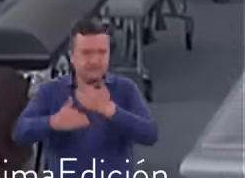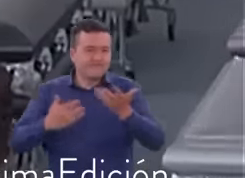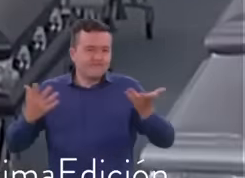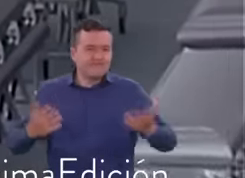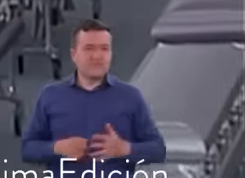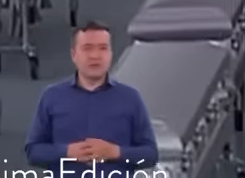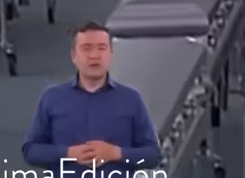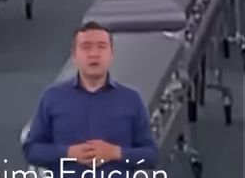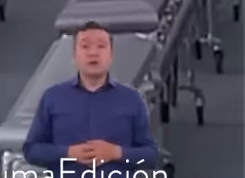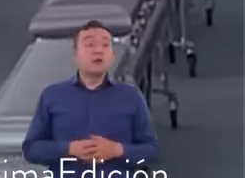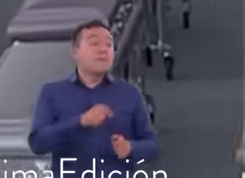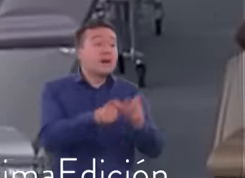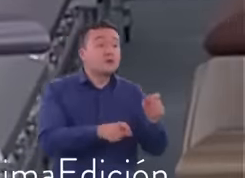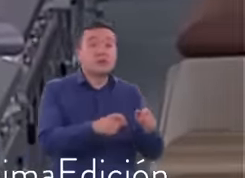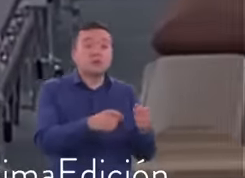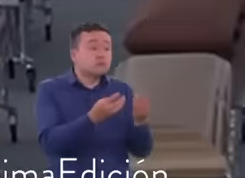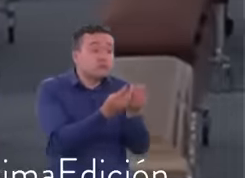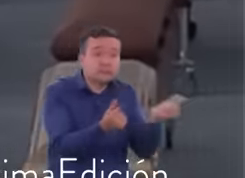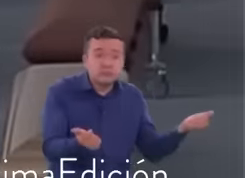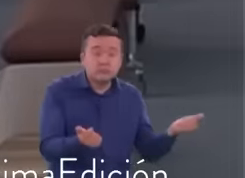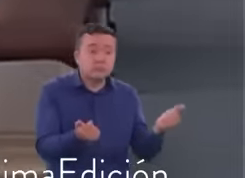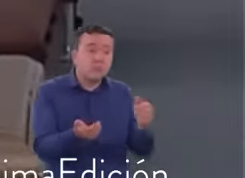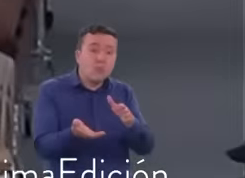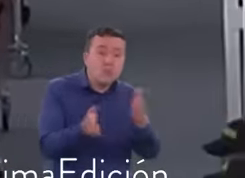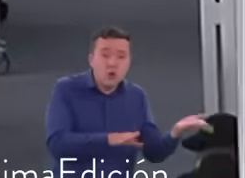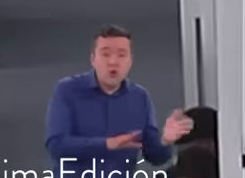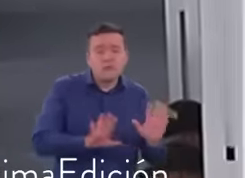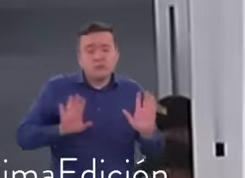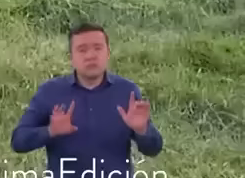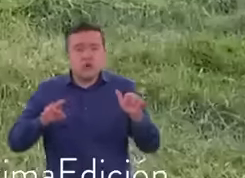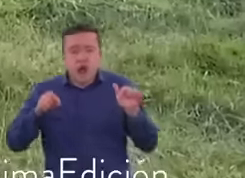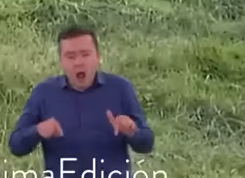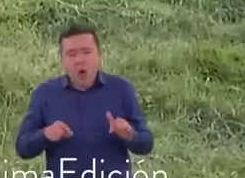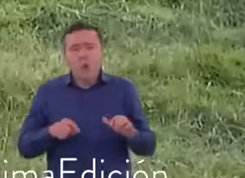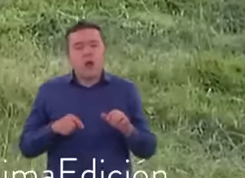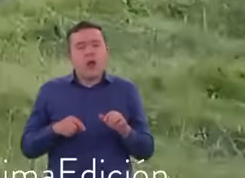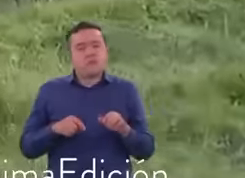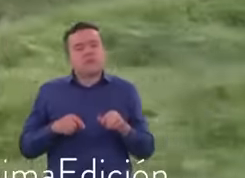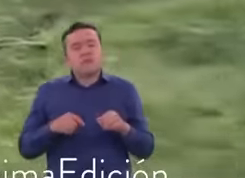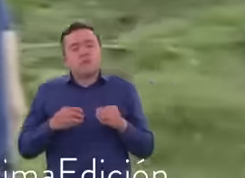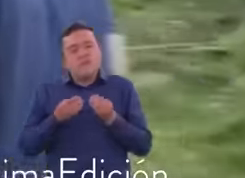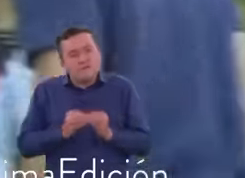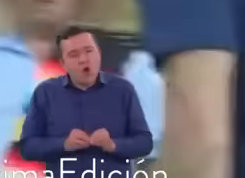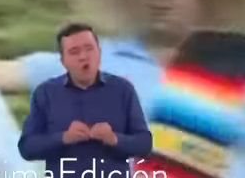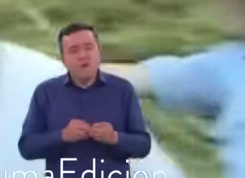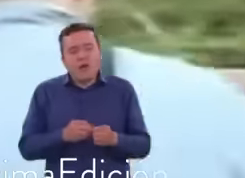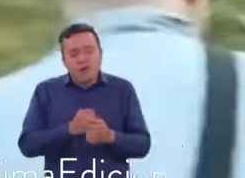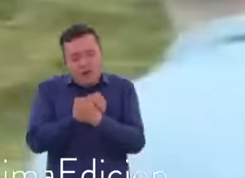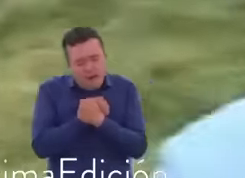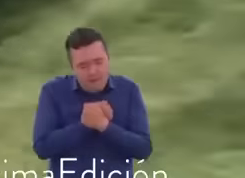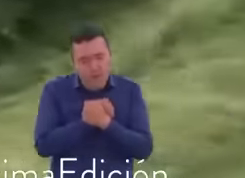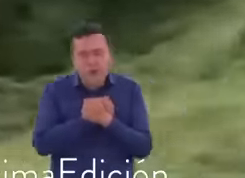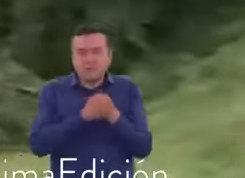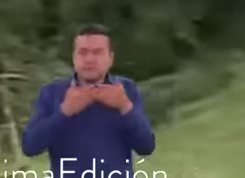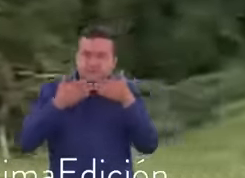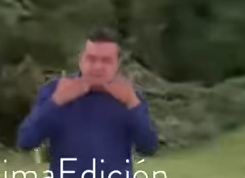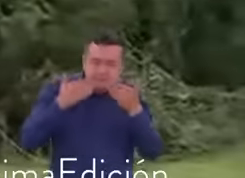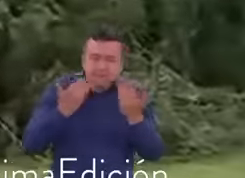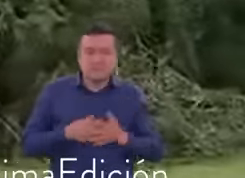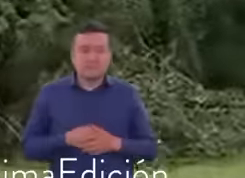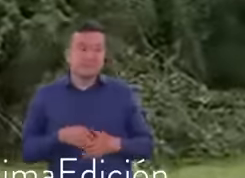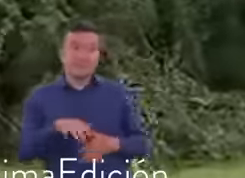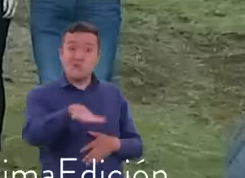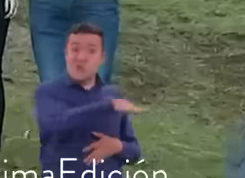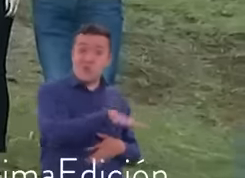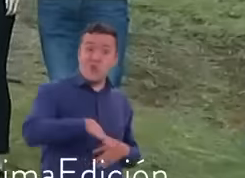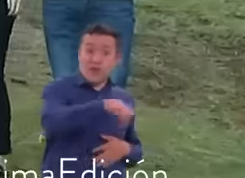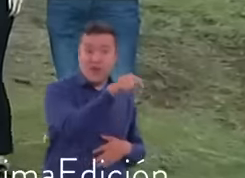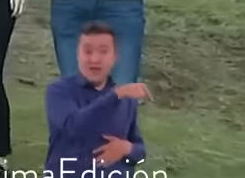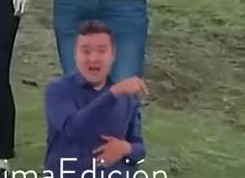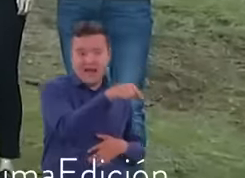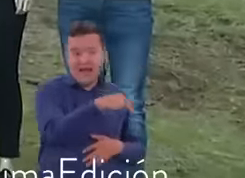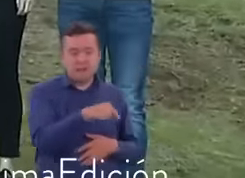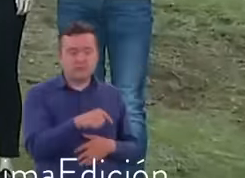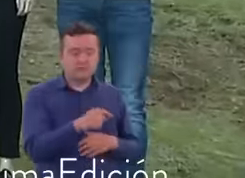mucho con todo esto.